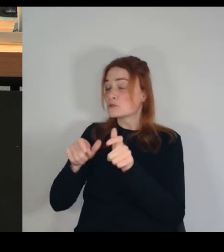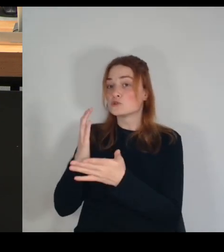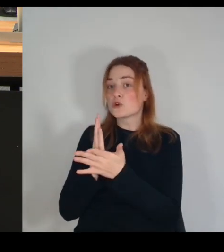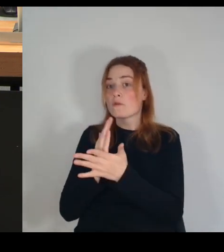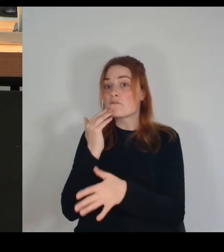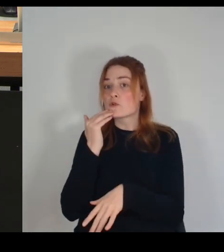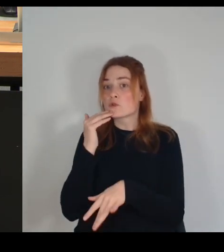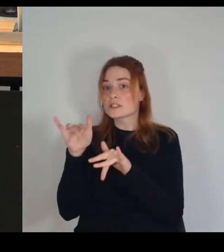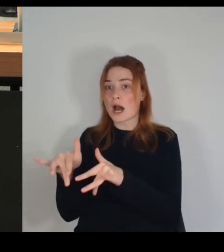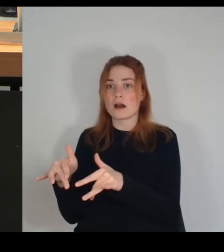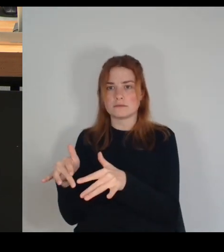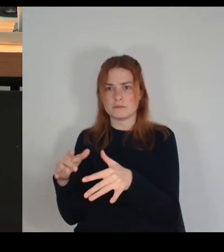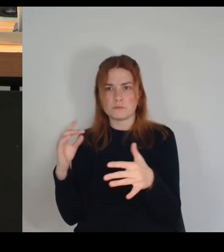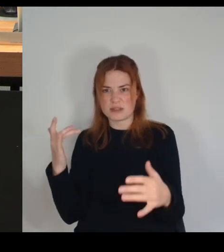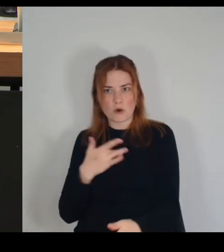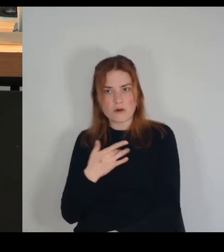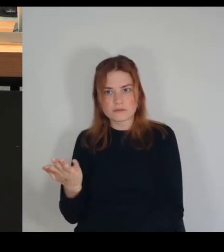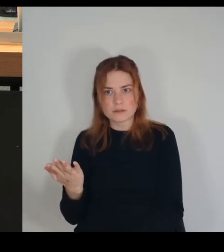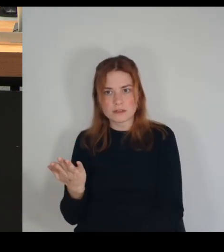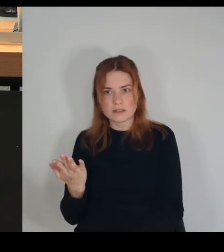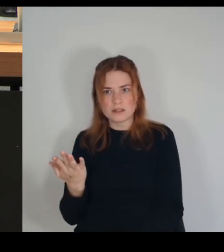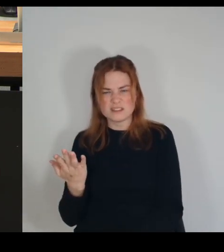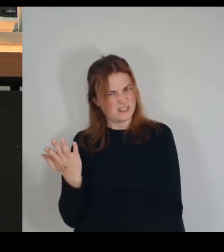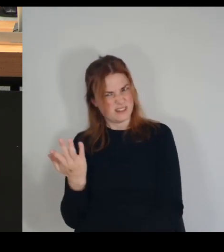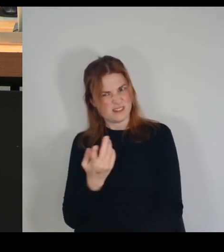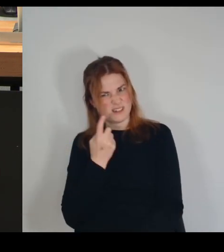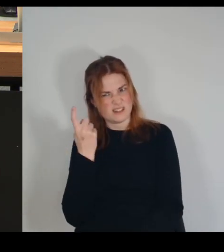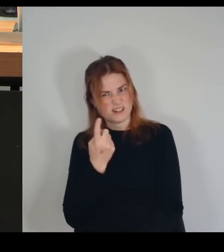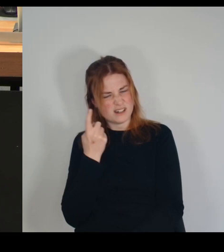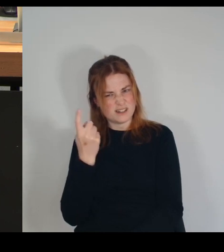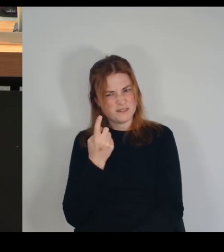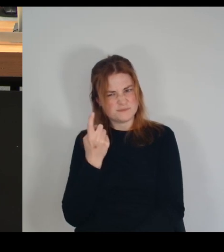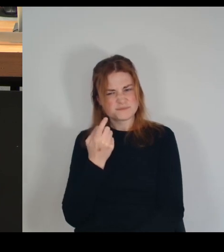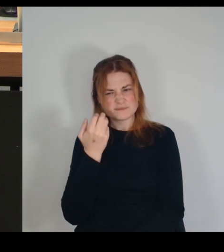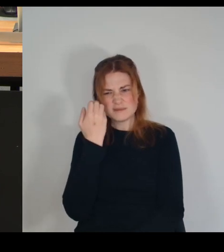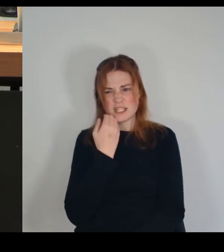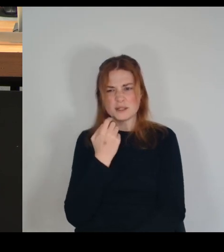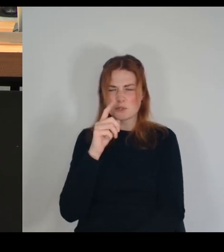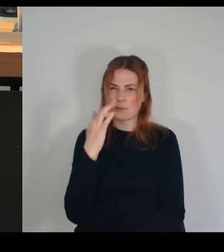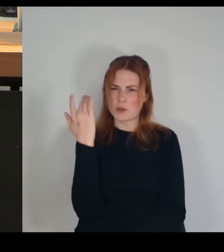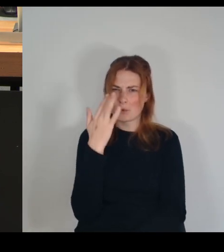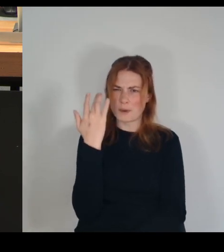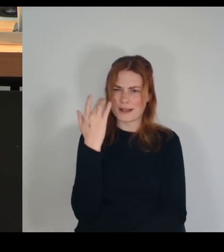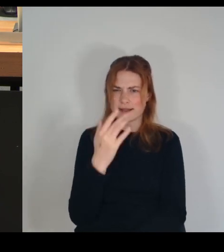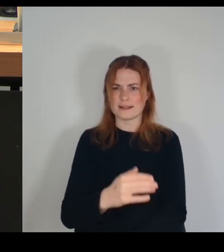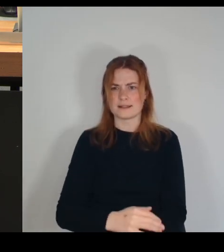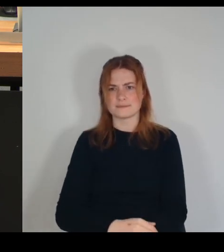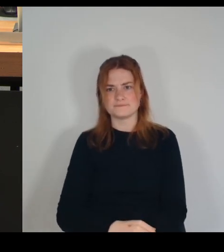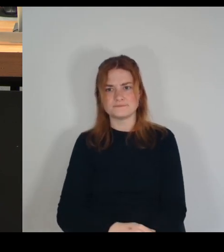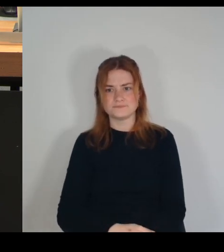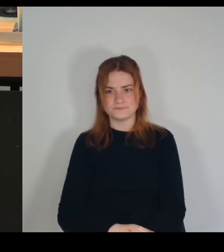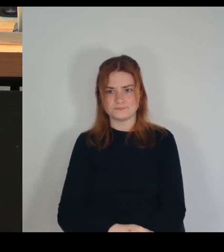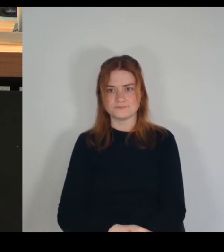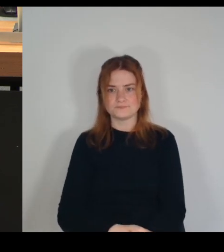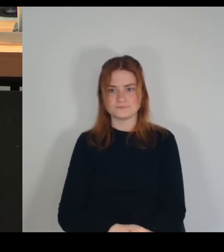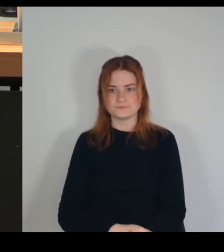Diese wirklich schizophrene Situation, dass man eine Situation, wenn man sie nicht ändern kann und das gestehen Sie ja selbst ein auf